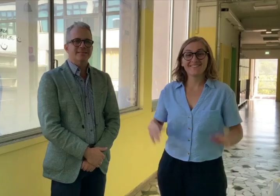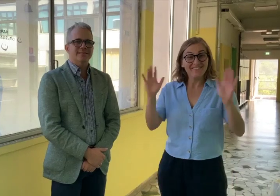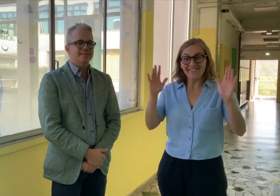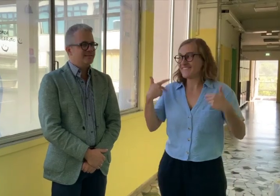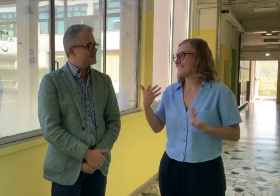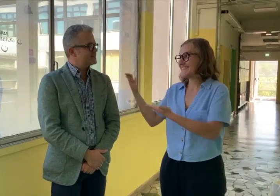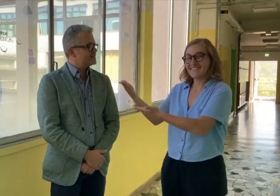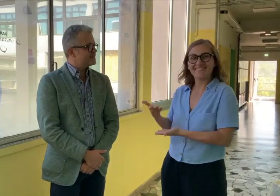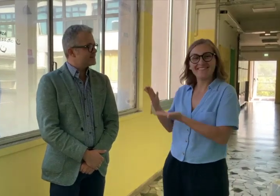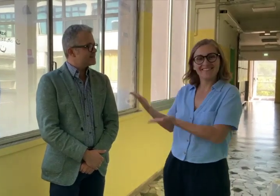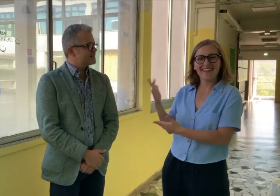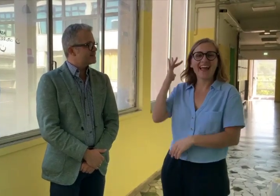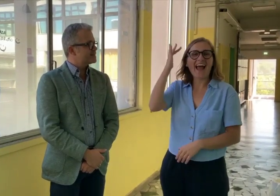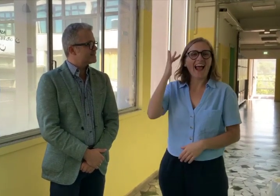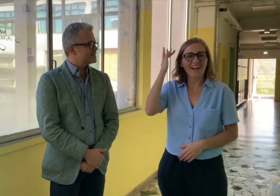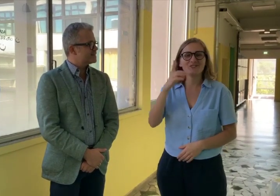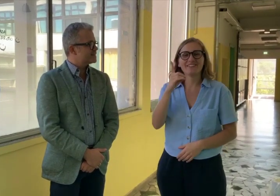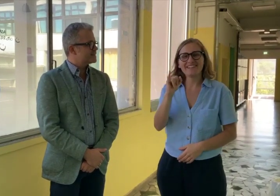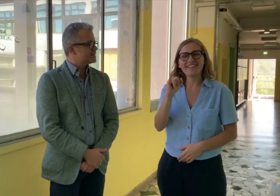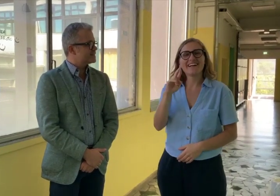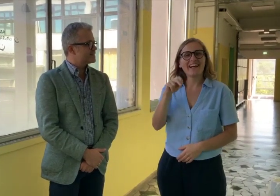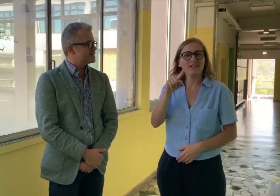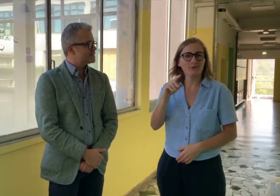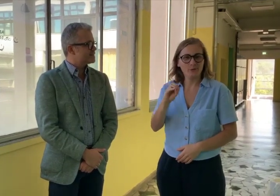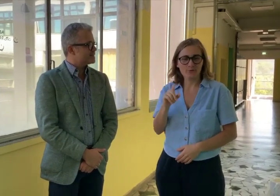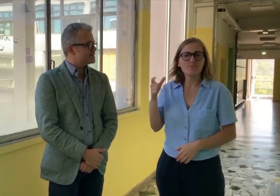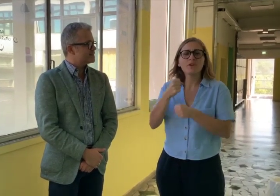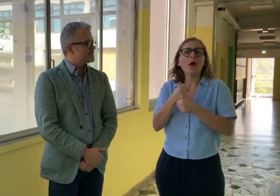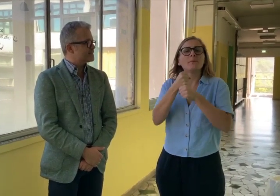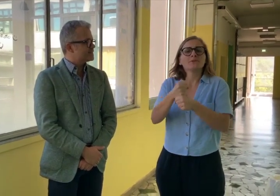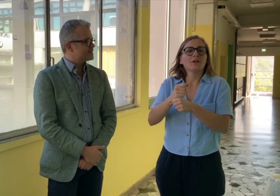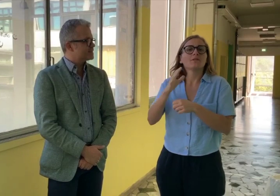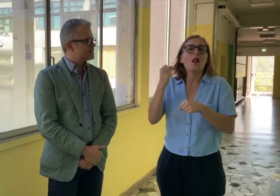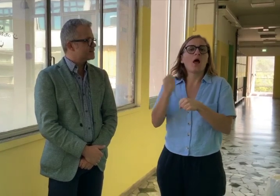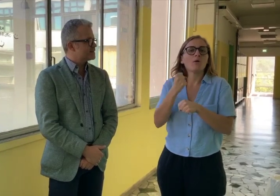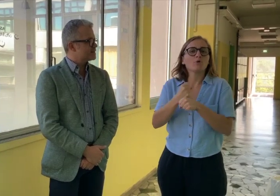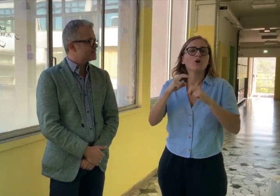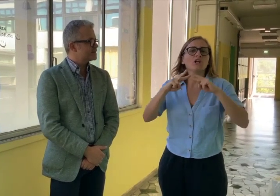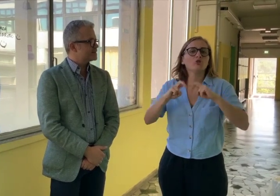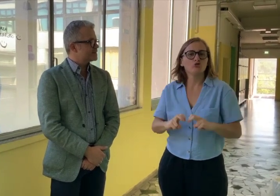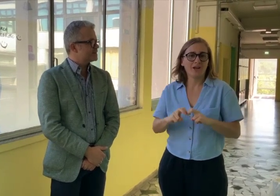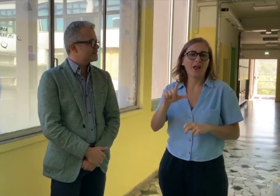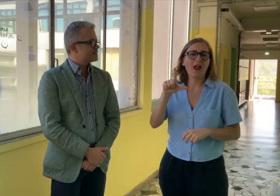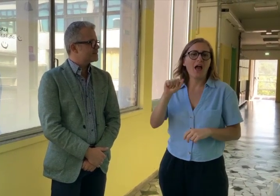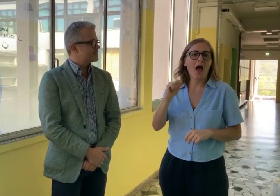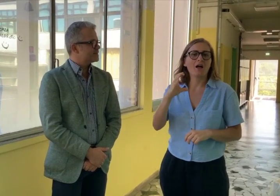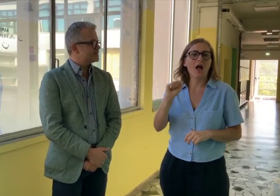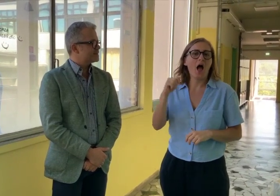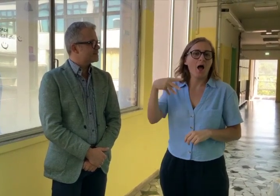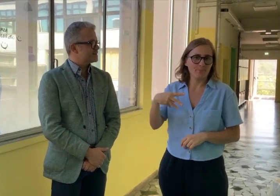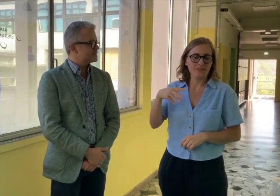Salve a tutti, siamo qui con Alessio Di Renzo del laboratorio di ricerca LaCAM